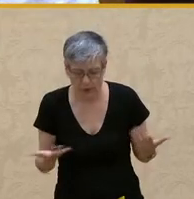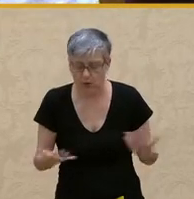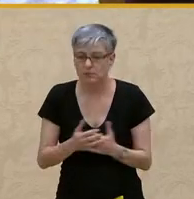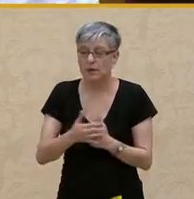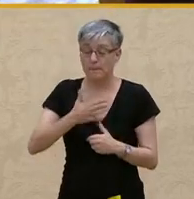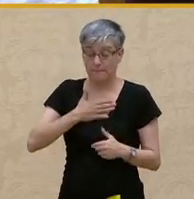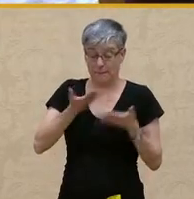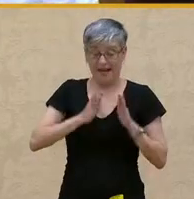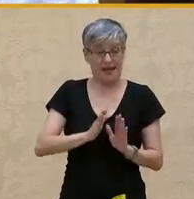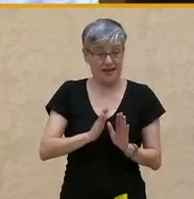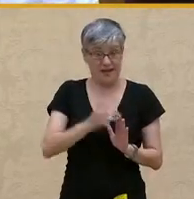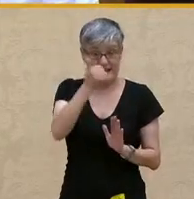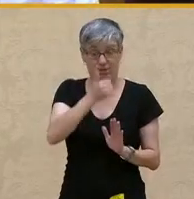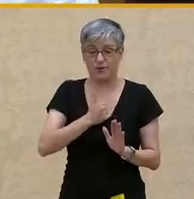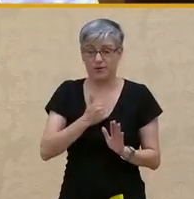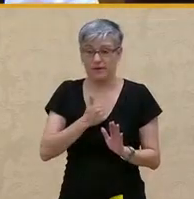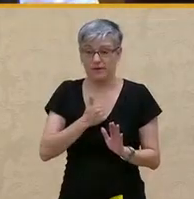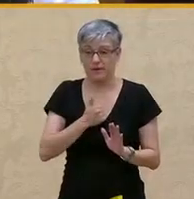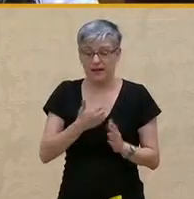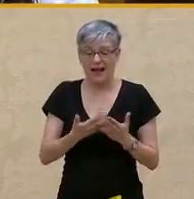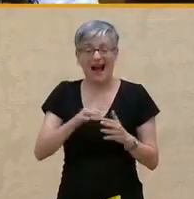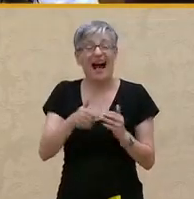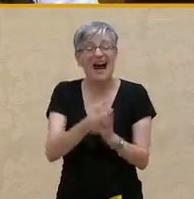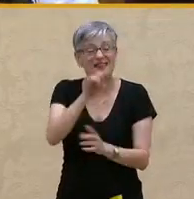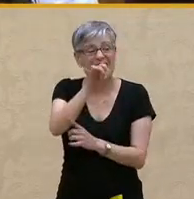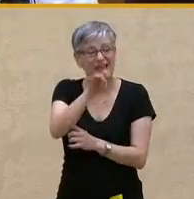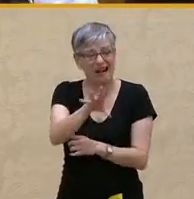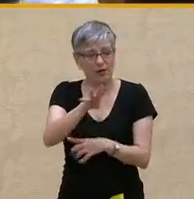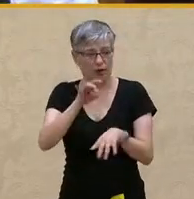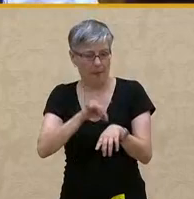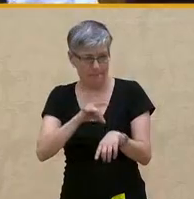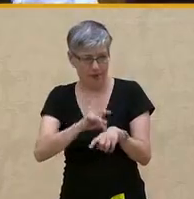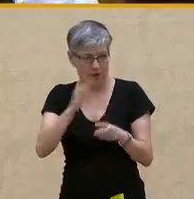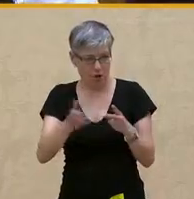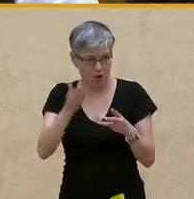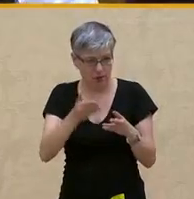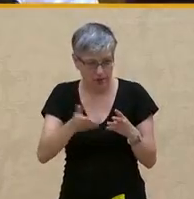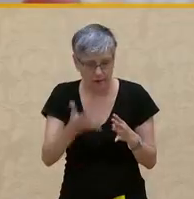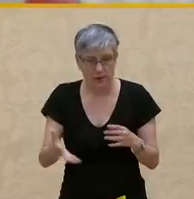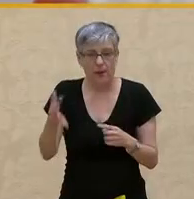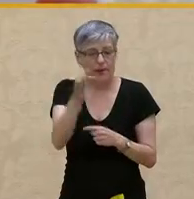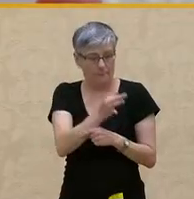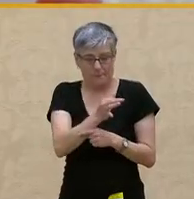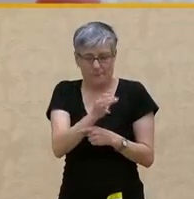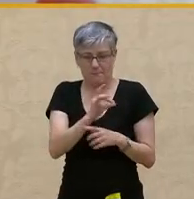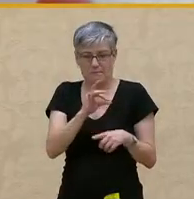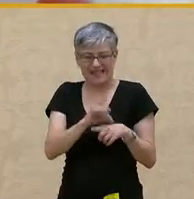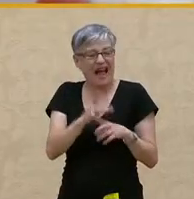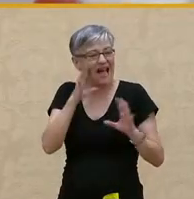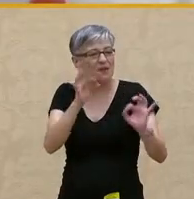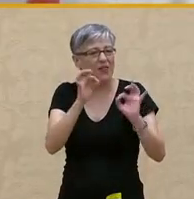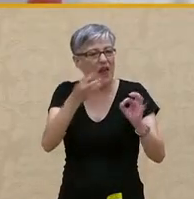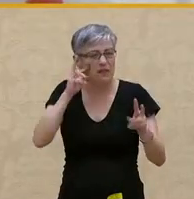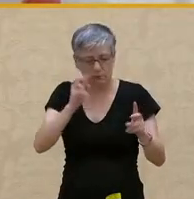mi hijo ha tenido hasta 14 médicos más fisio más logopeda más otro tipo de visitas.